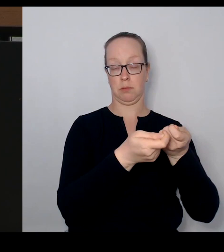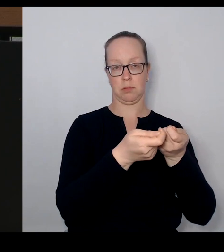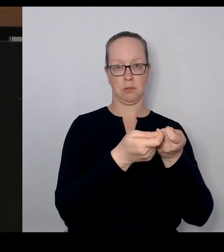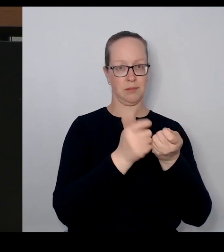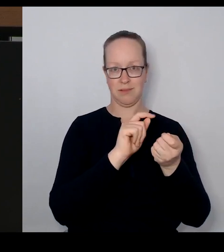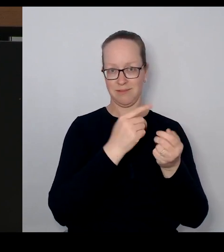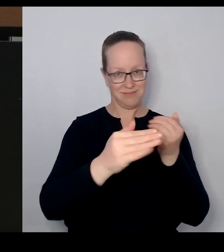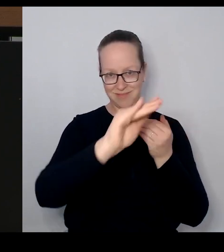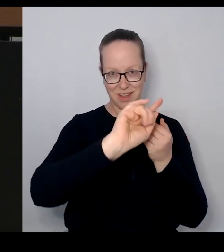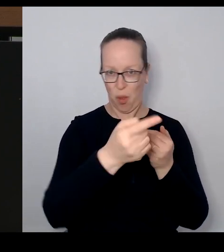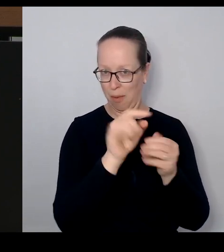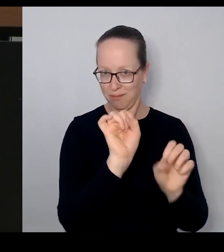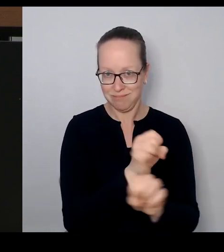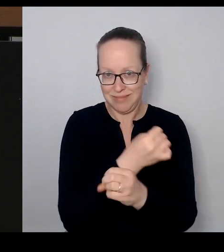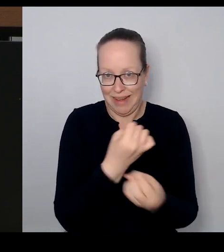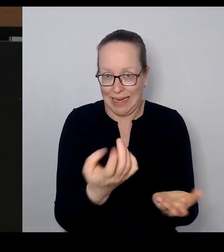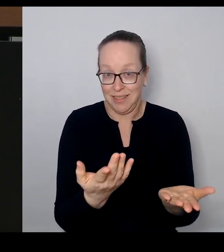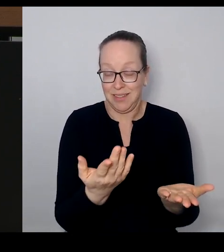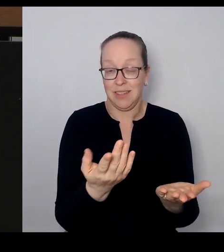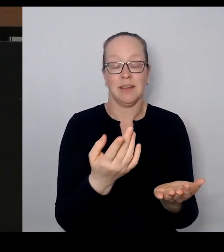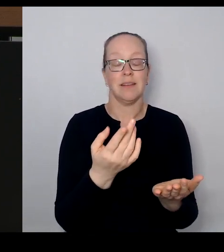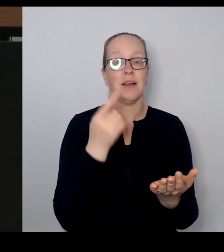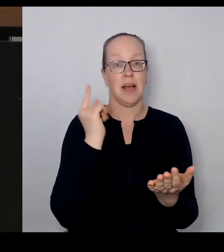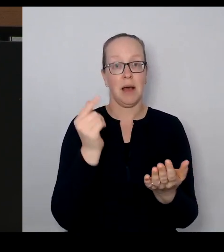Sie es mich deutlich sagen, das Haushaltsloch zu schließen.